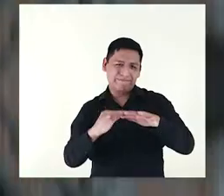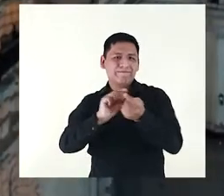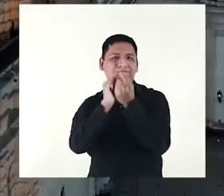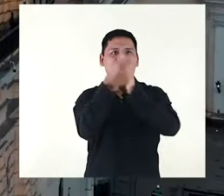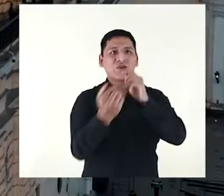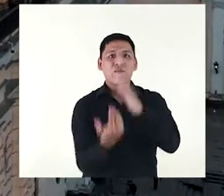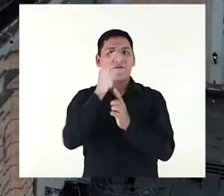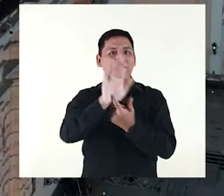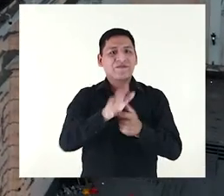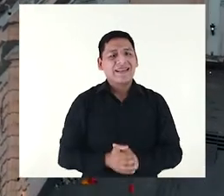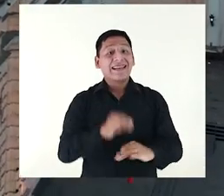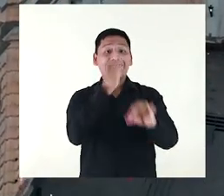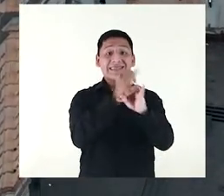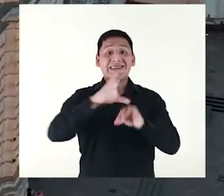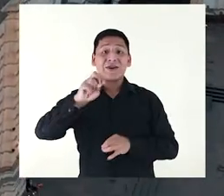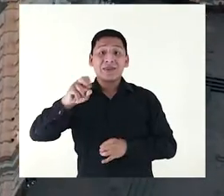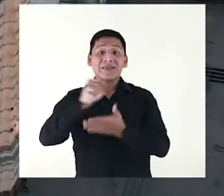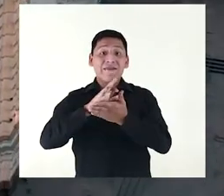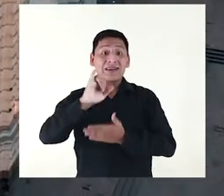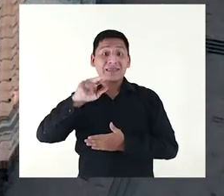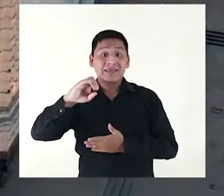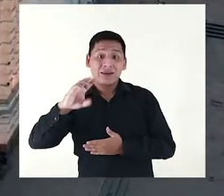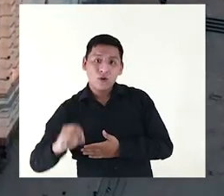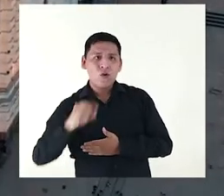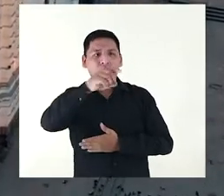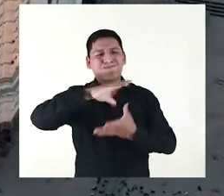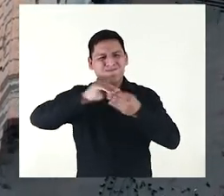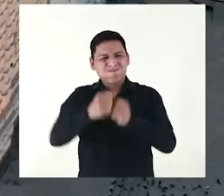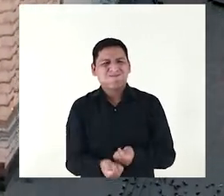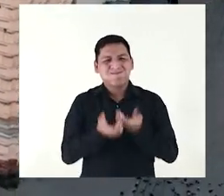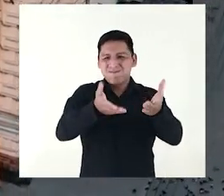La Iglesia y Convento de San Francisco, un patrimonio de la humanidad al cual